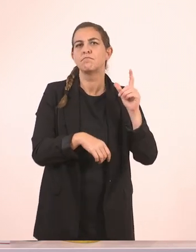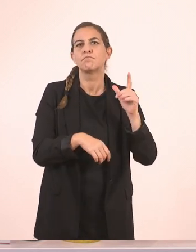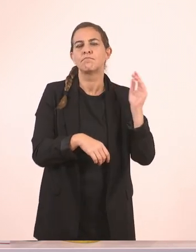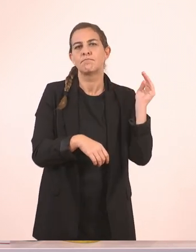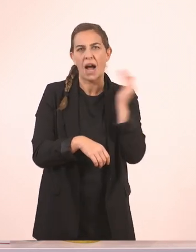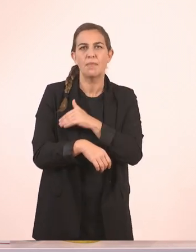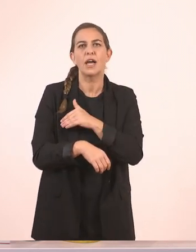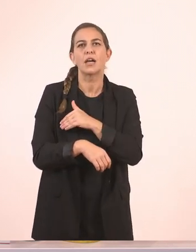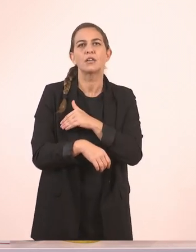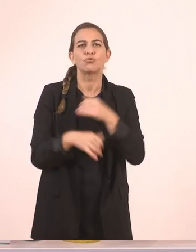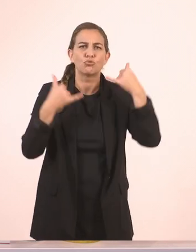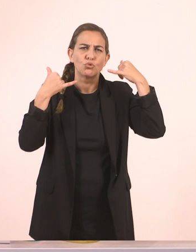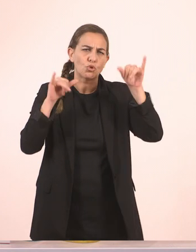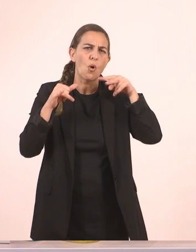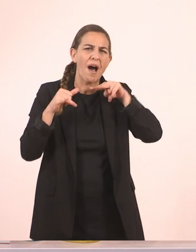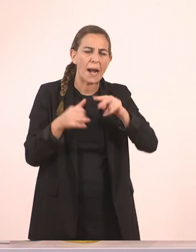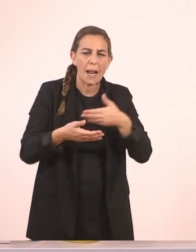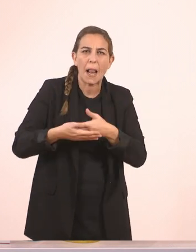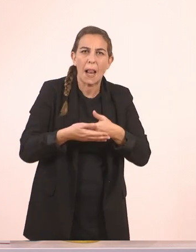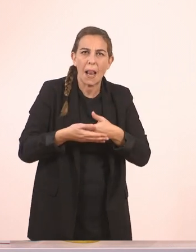και ξεκίνησαν να πάνε να προσκυνήσουν τον μικρό Χριστό.